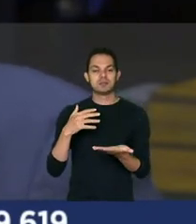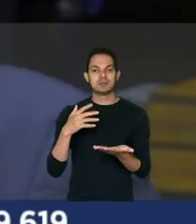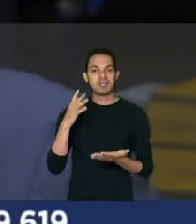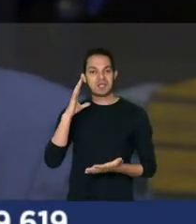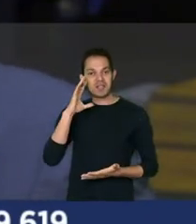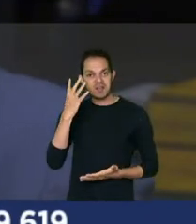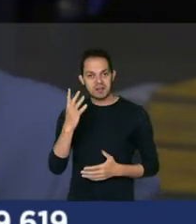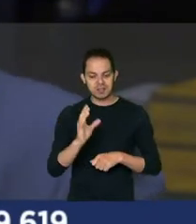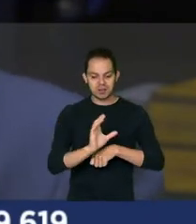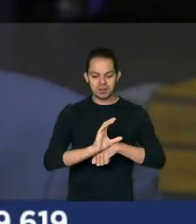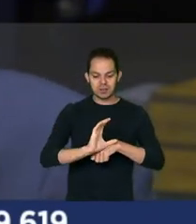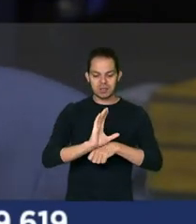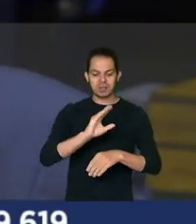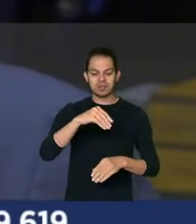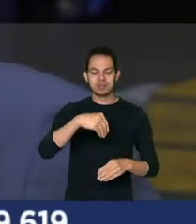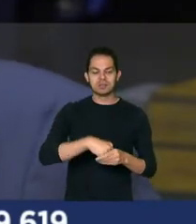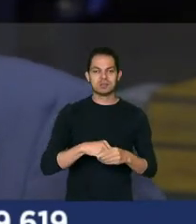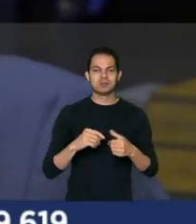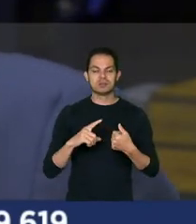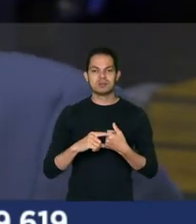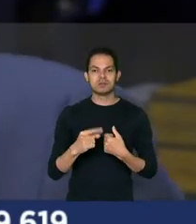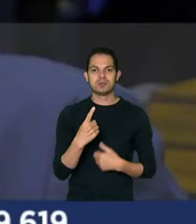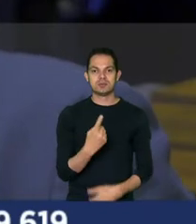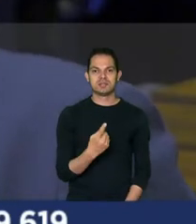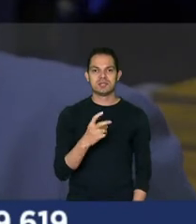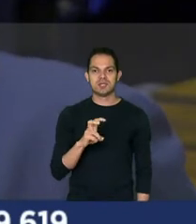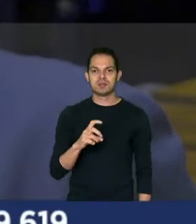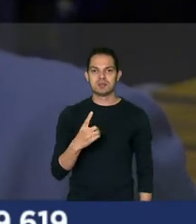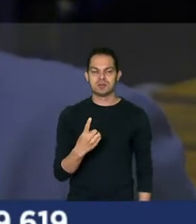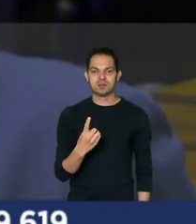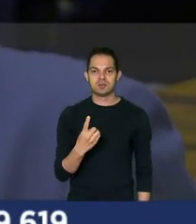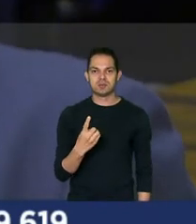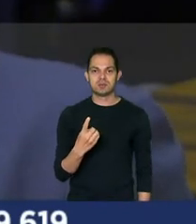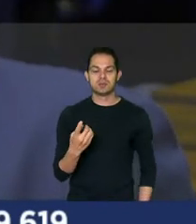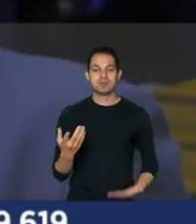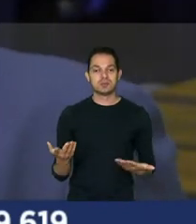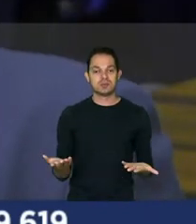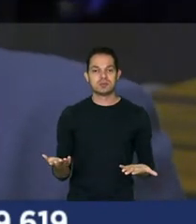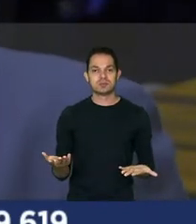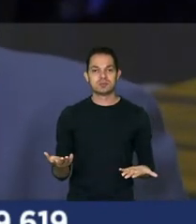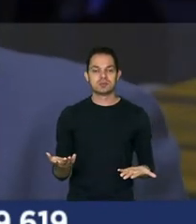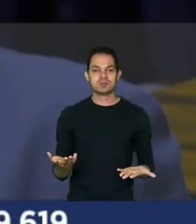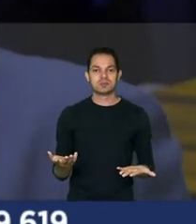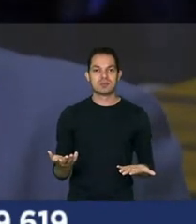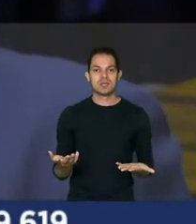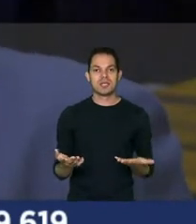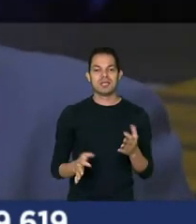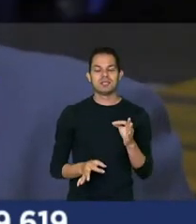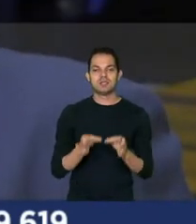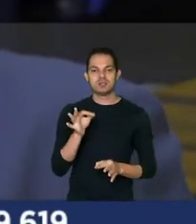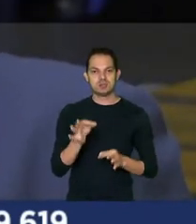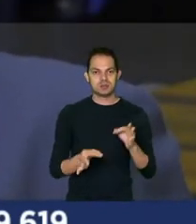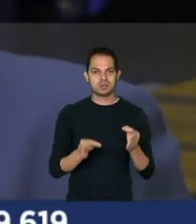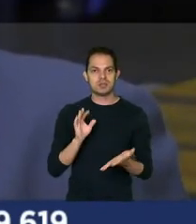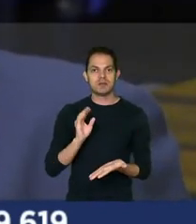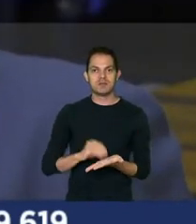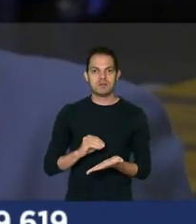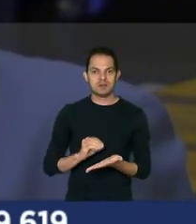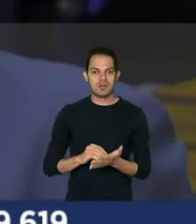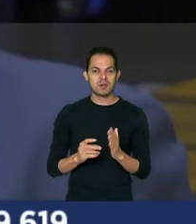FEDERATIVO, AVANÇA SOBRE O QUE ESTÁ ESTABELECIDO NA CONSTITUIÇÃO NO SEU ARTIGO